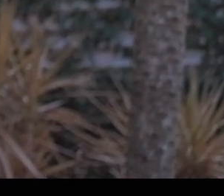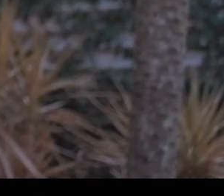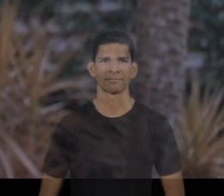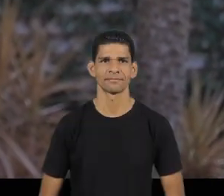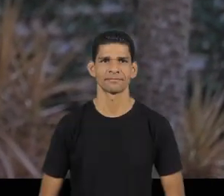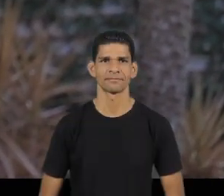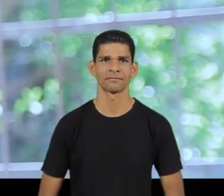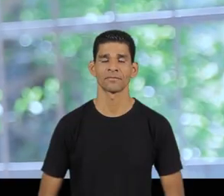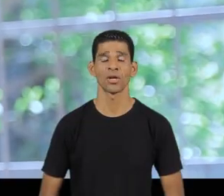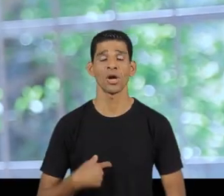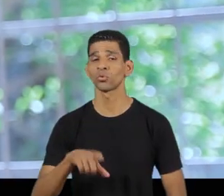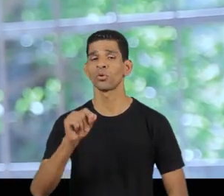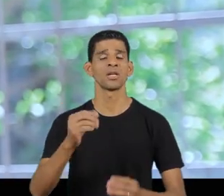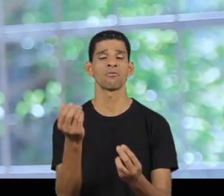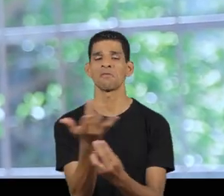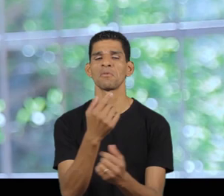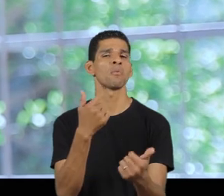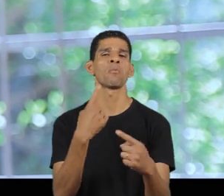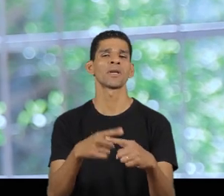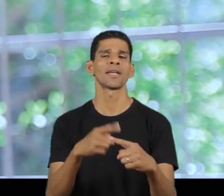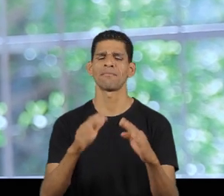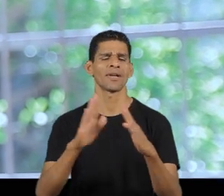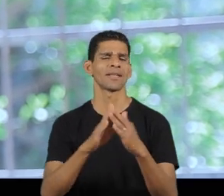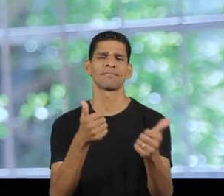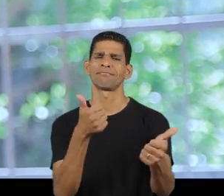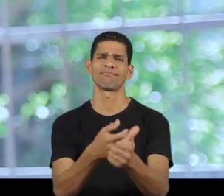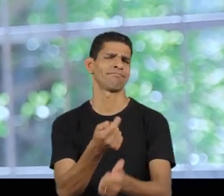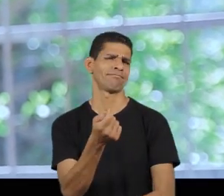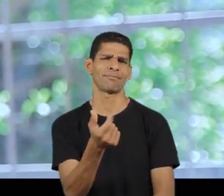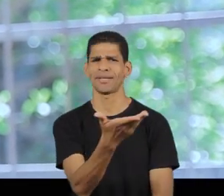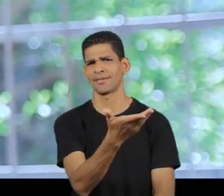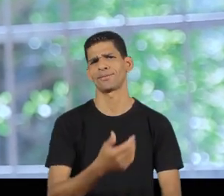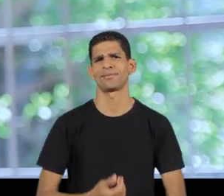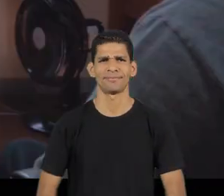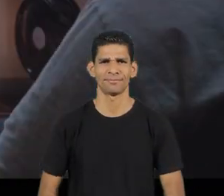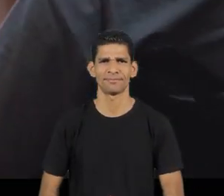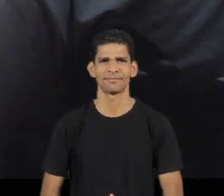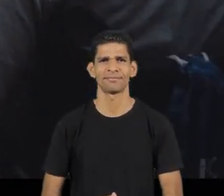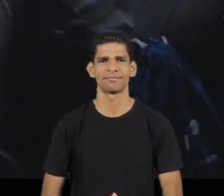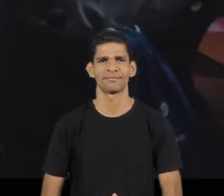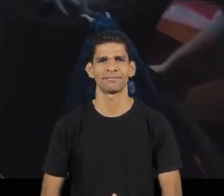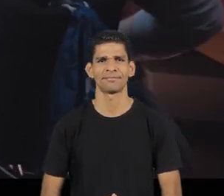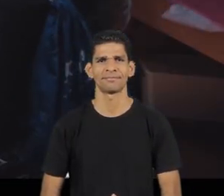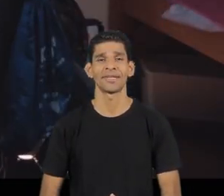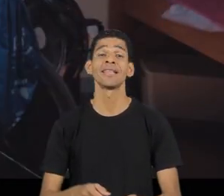A UFSM era minha primeira opção por eu ser de Agudo, ser mais próximo, e minhas